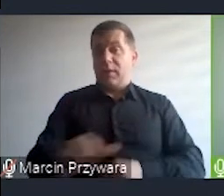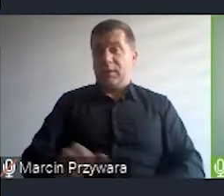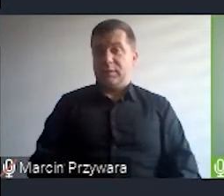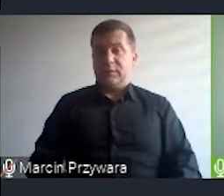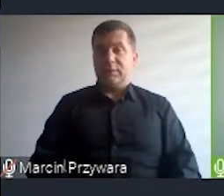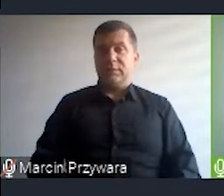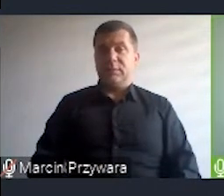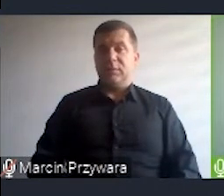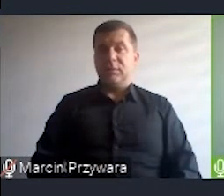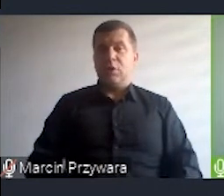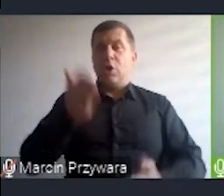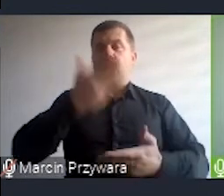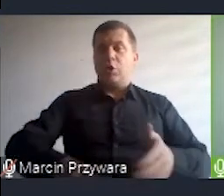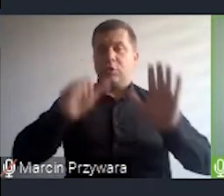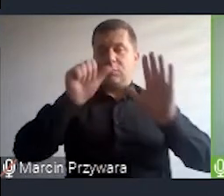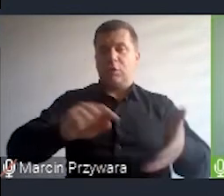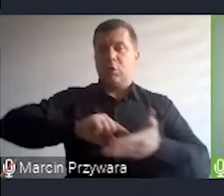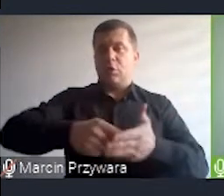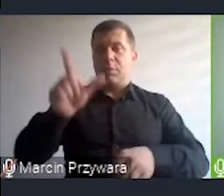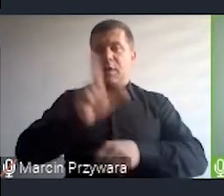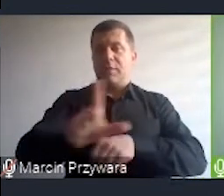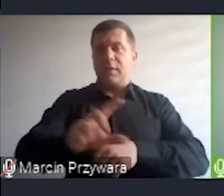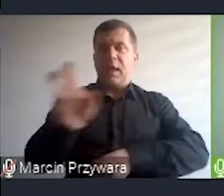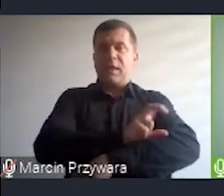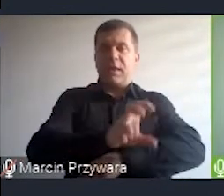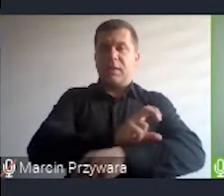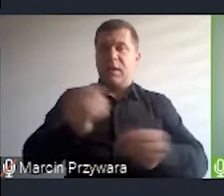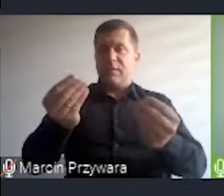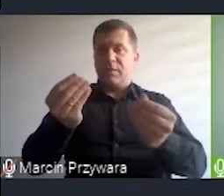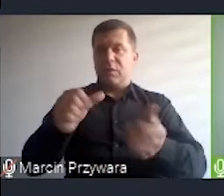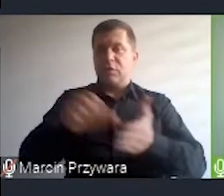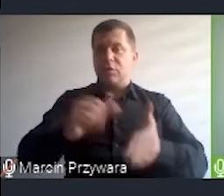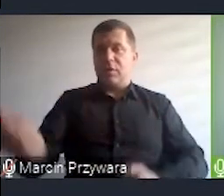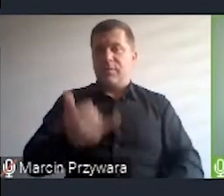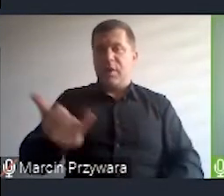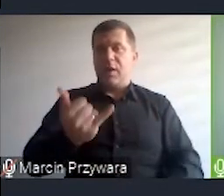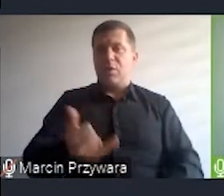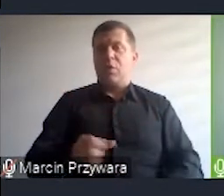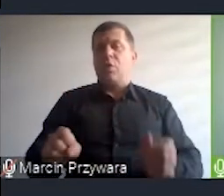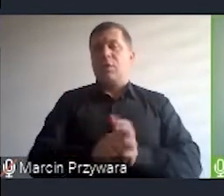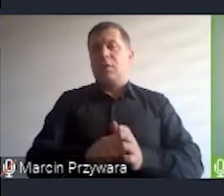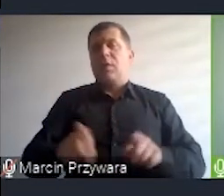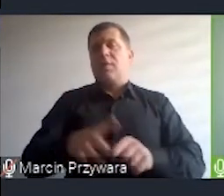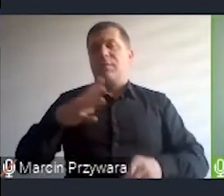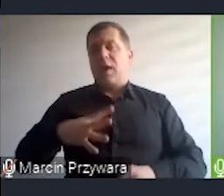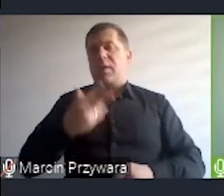Rozdział 6.12 Techniki finansowania środków trwałych oraz wartości niematerialnych i prawnych.